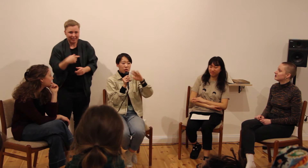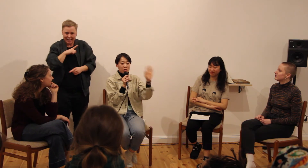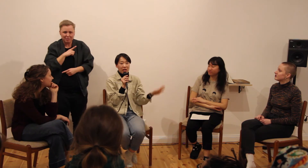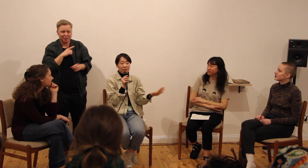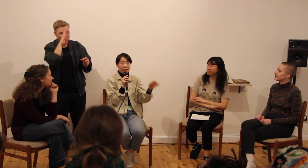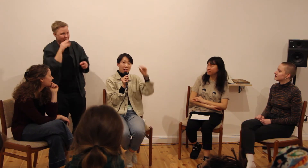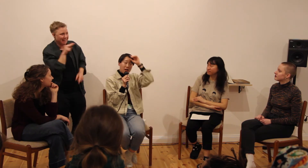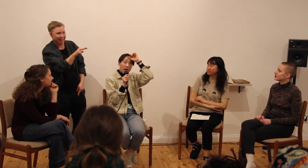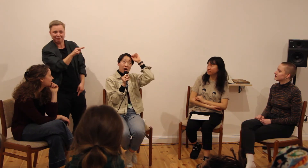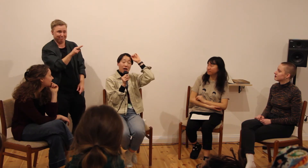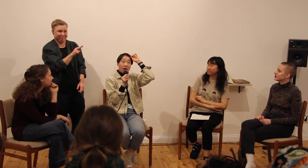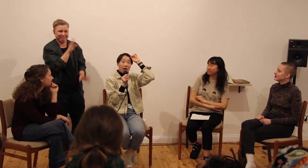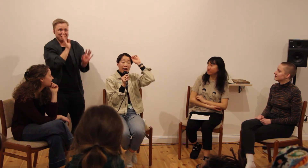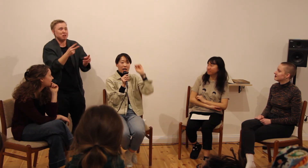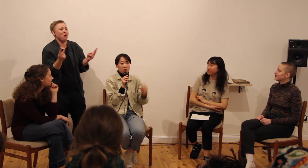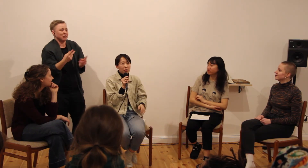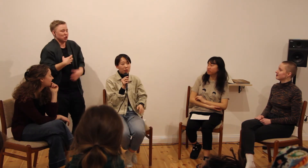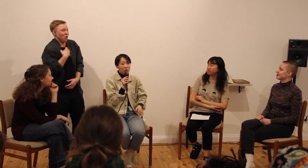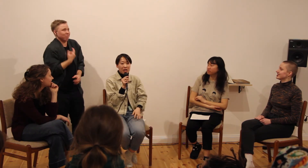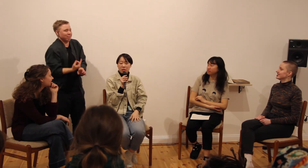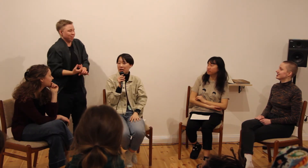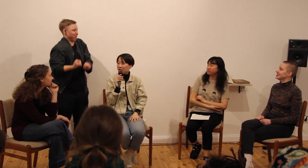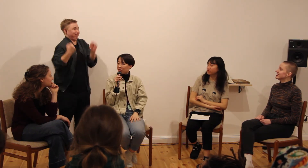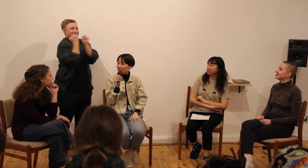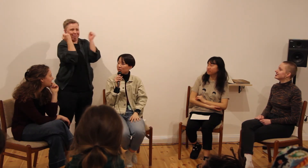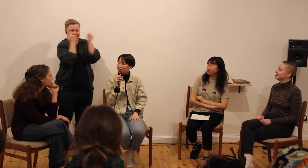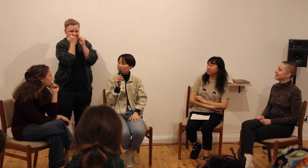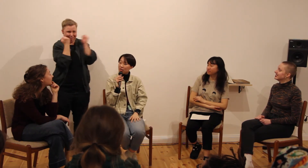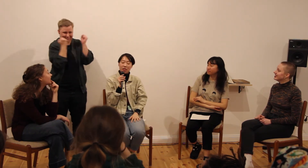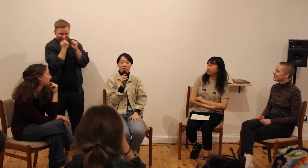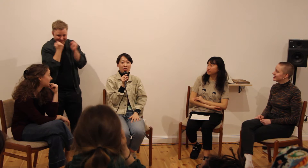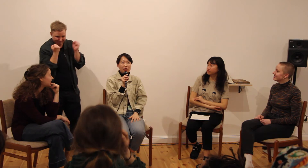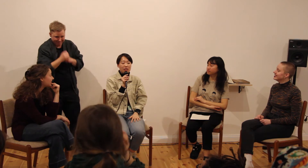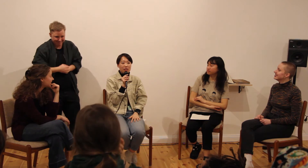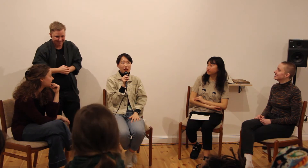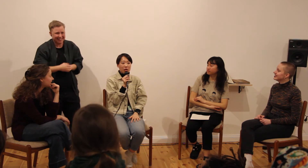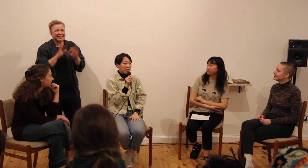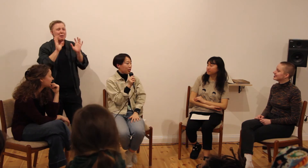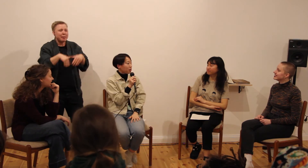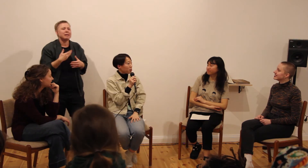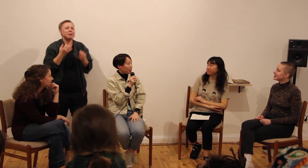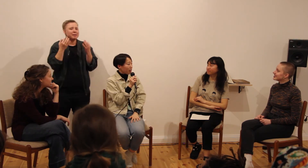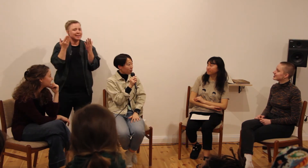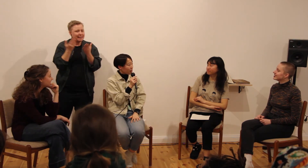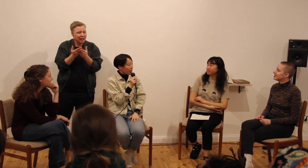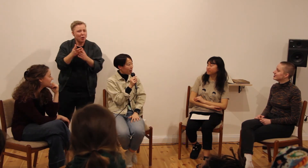Wir gingen zur Deaf Expo, organisiert von der Organisation der Gehörlosen.